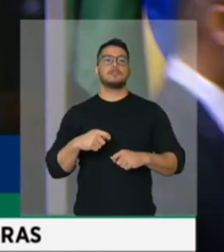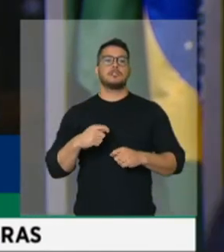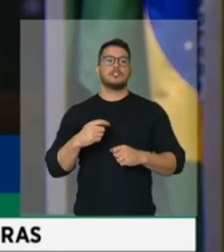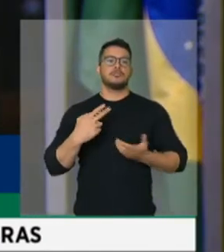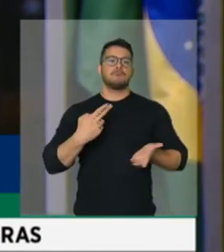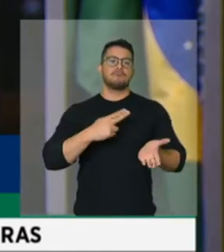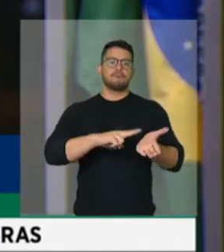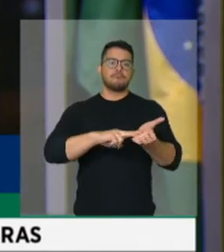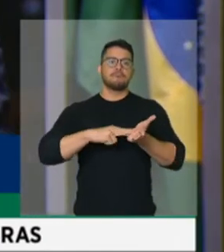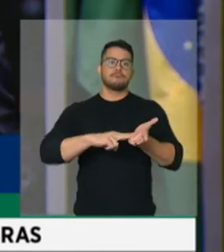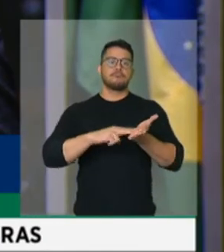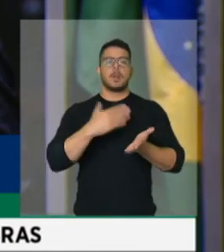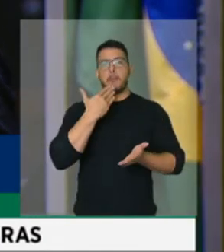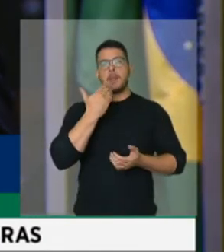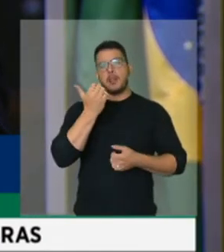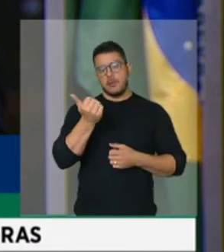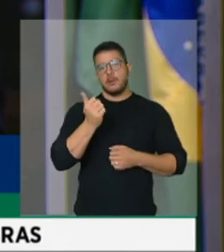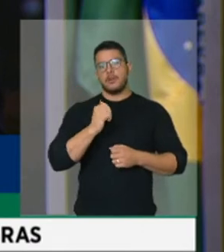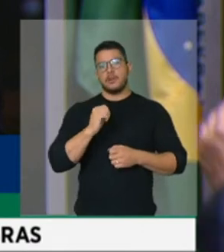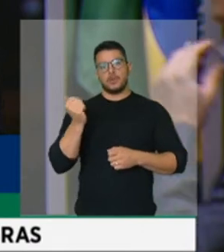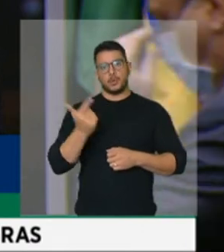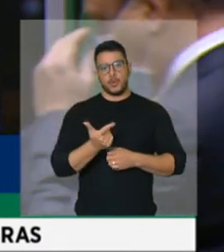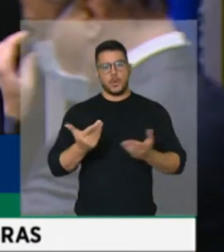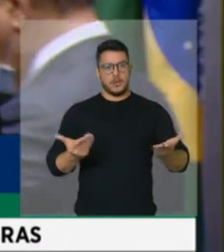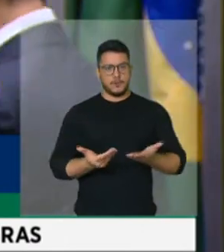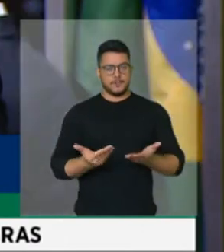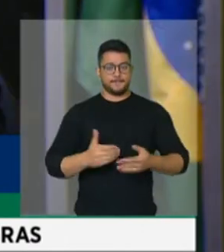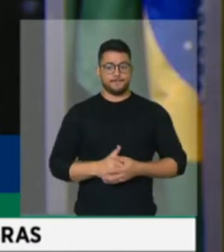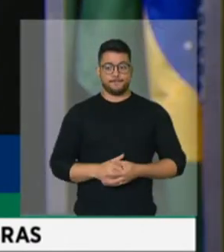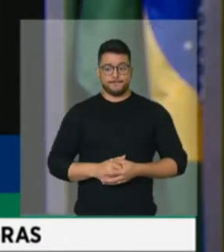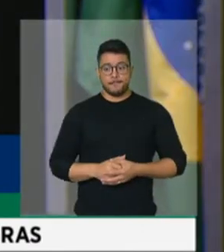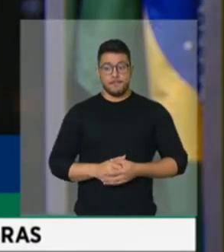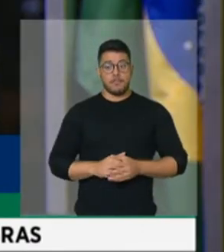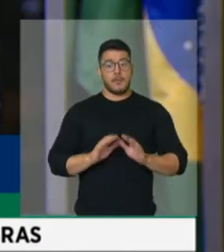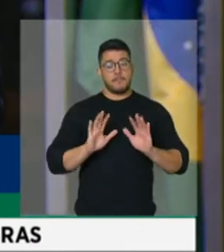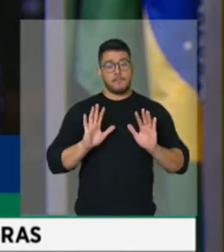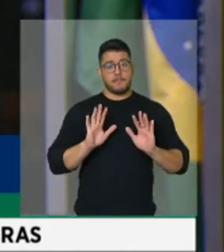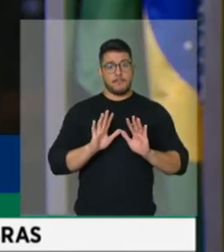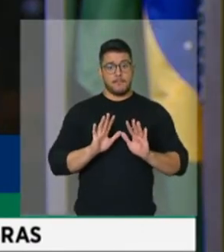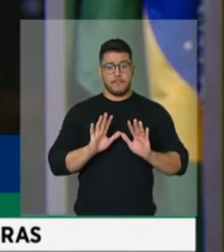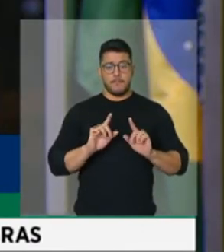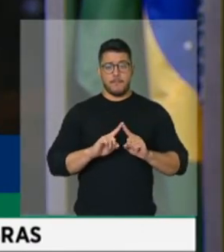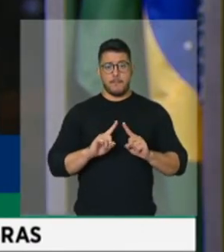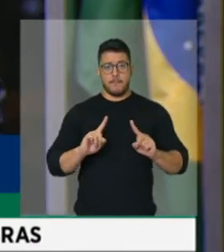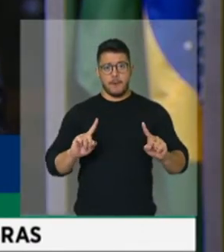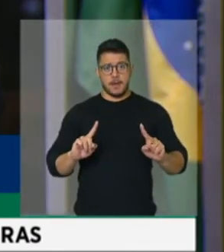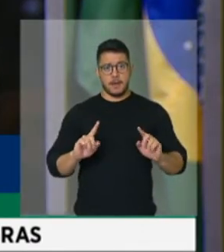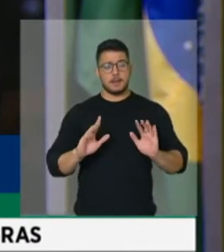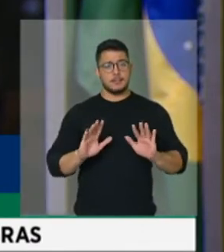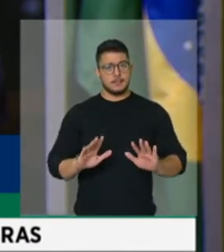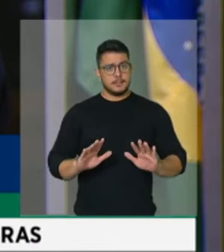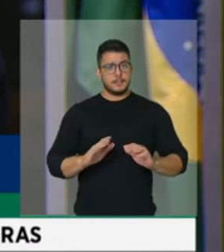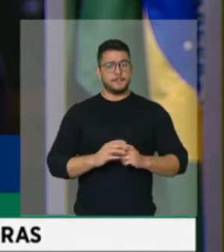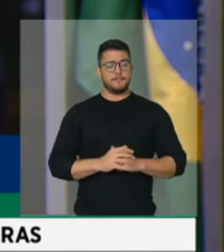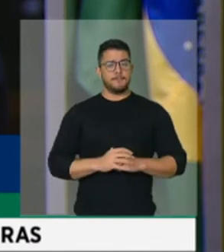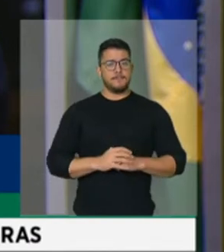QUE HAJA UMA ABERTURA DO MERCADO DO SERVIÇO POSTAL UMA QUEBRA DO MONOPÓLIO E ASSIM TAMBÉM, EM BREVE, TENHAMOS... MAIS ACESSO AOS SERVIÇOS POSTAIS EM TODO O BRASIL DE